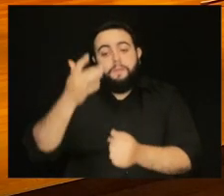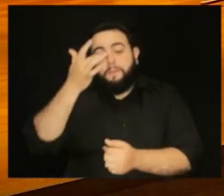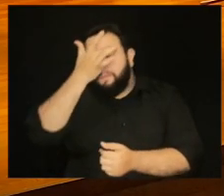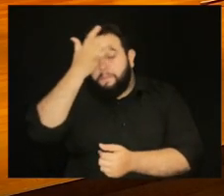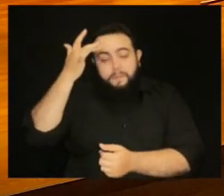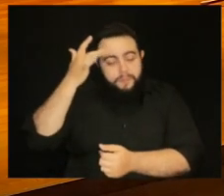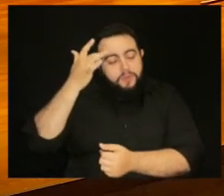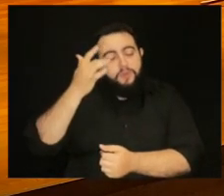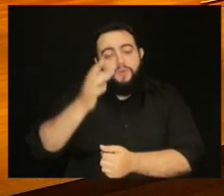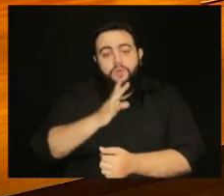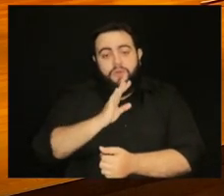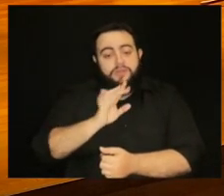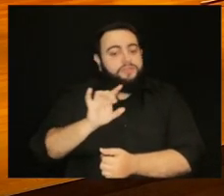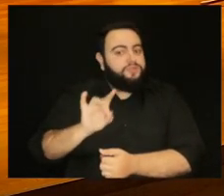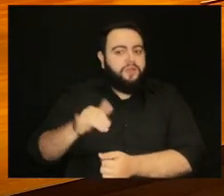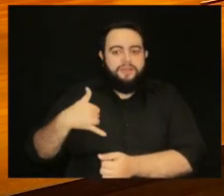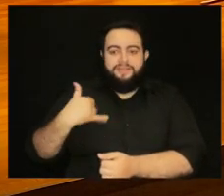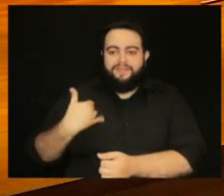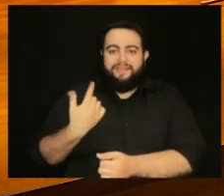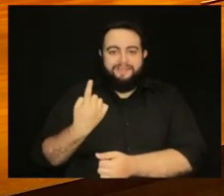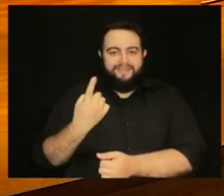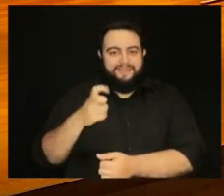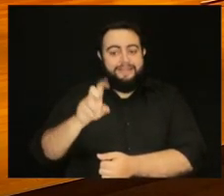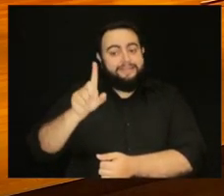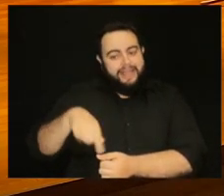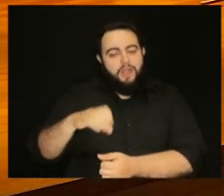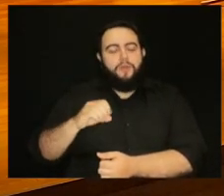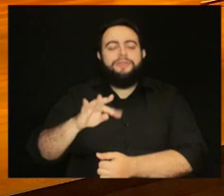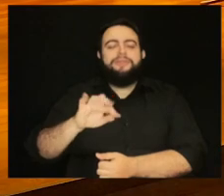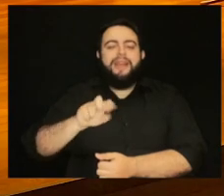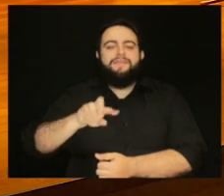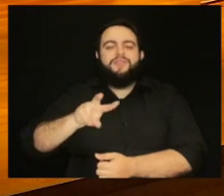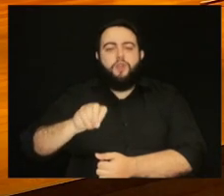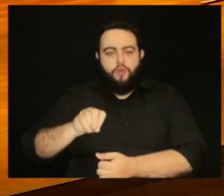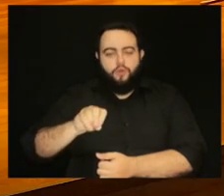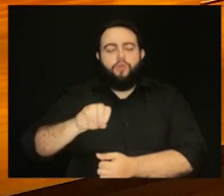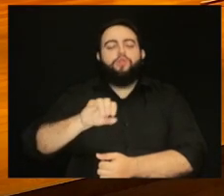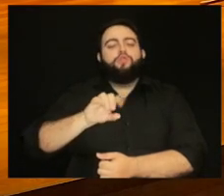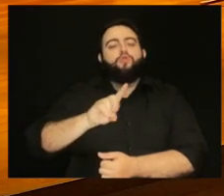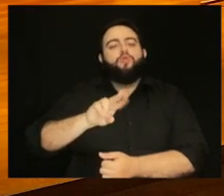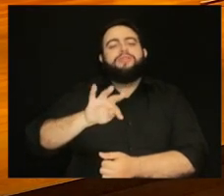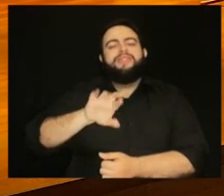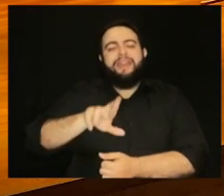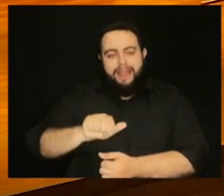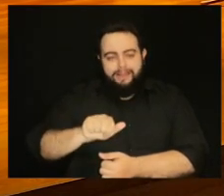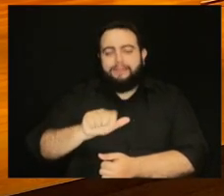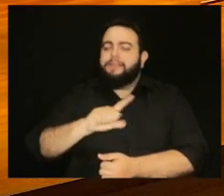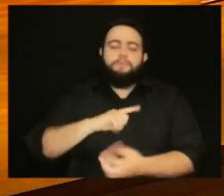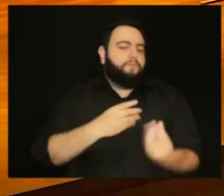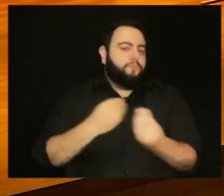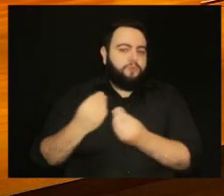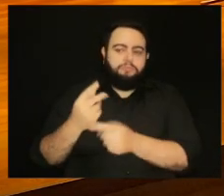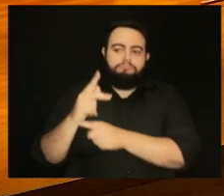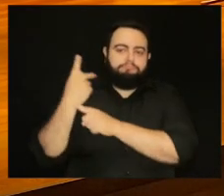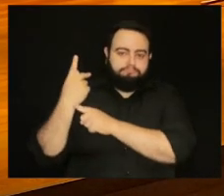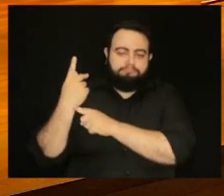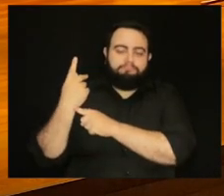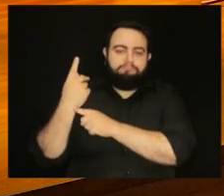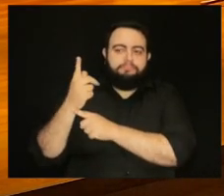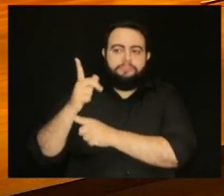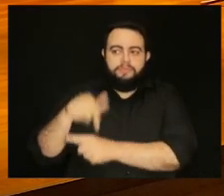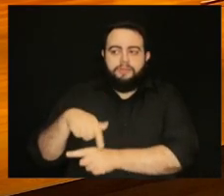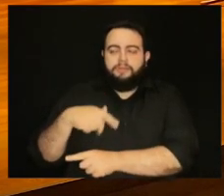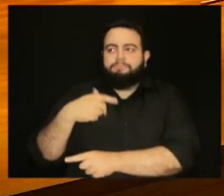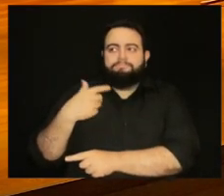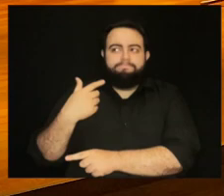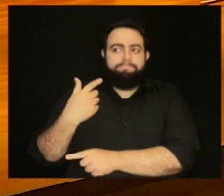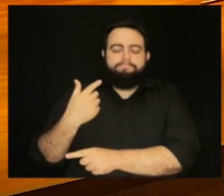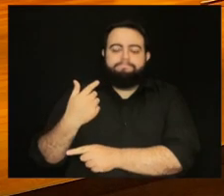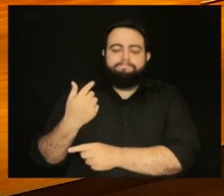compôs, é o Octávio Dutra. O Octávio Dutra tem uma história também muito dodói, muito